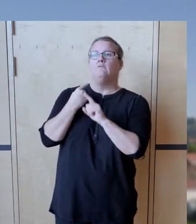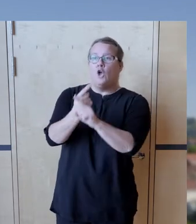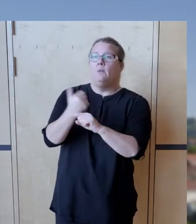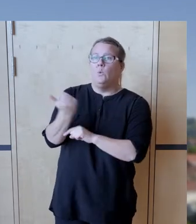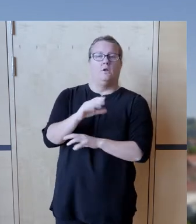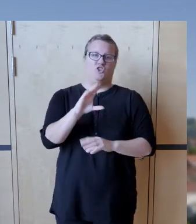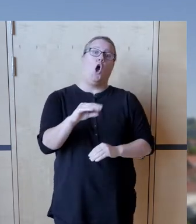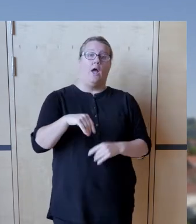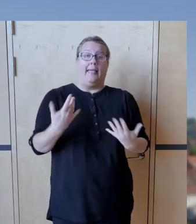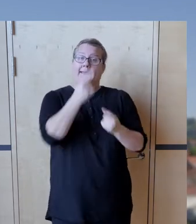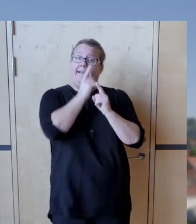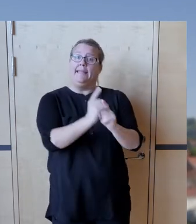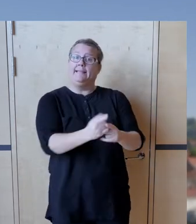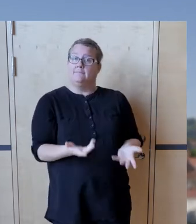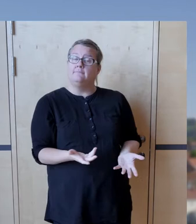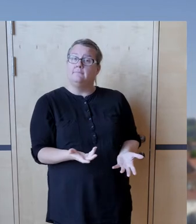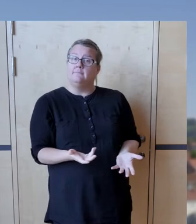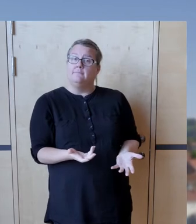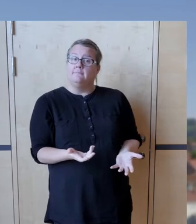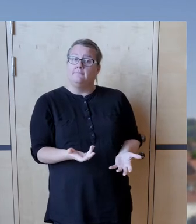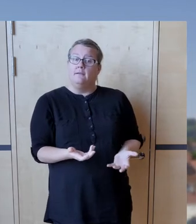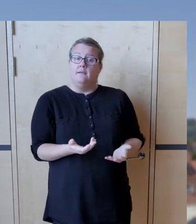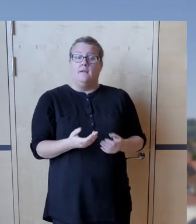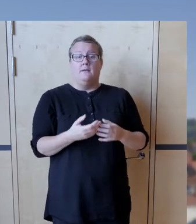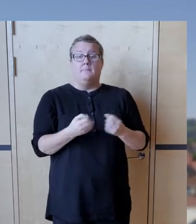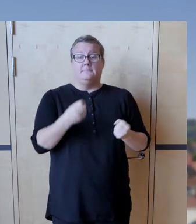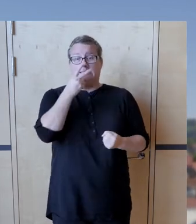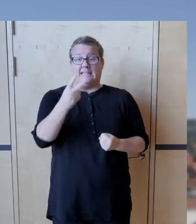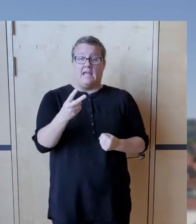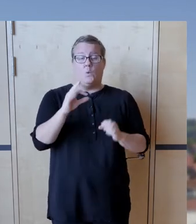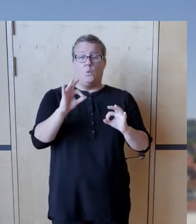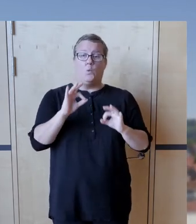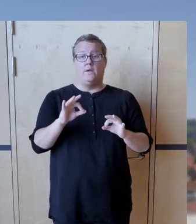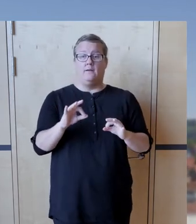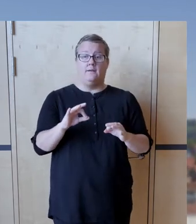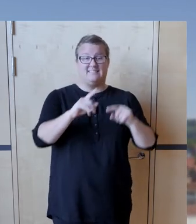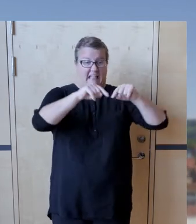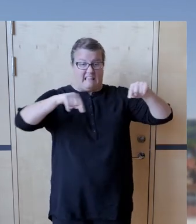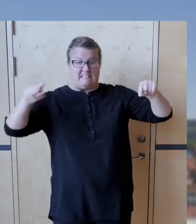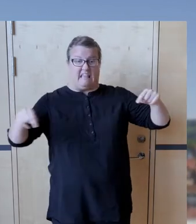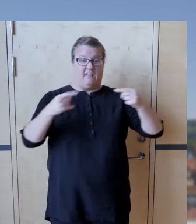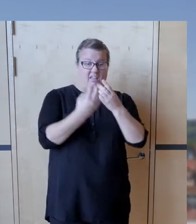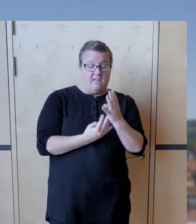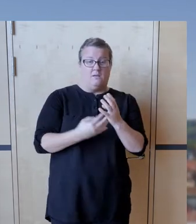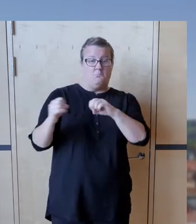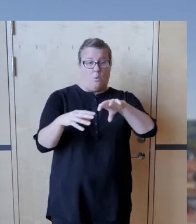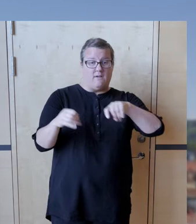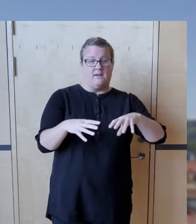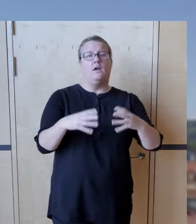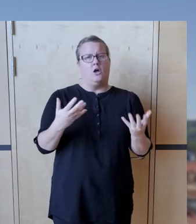Jag ska inte ha något Demagogisk Perspektiv på Viasat säga får trevligt att utgå efter behov Men